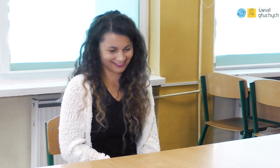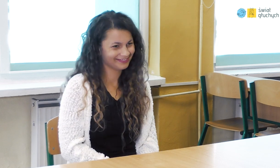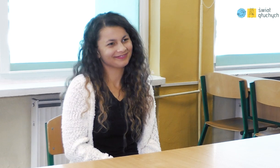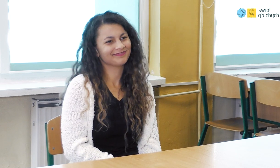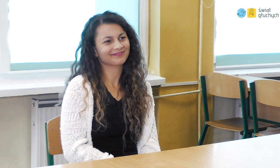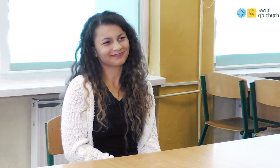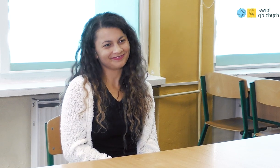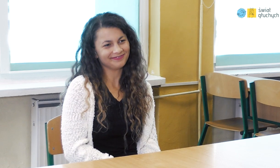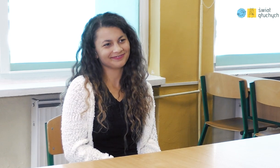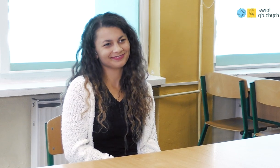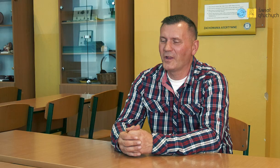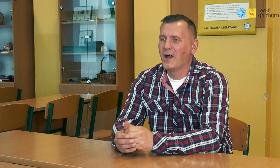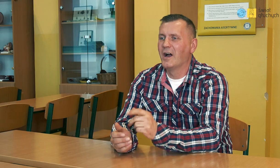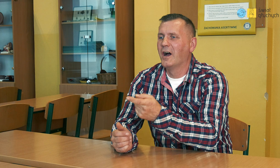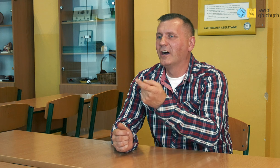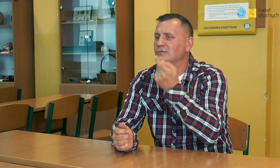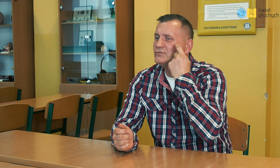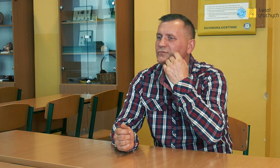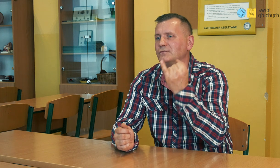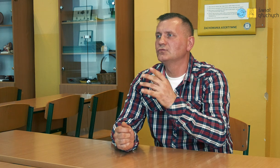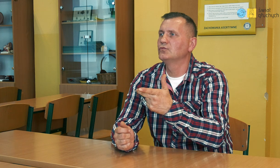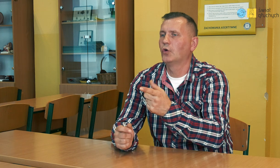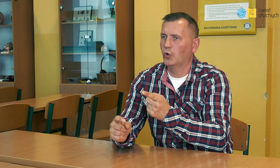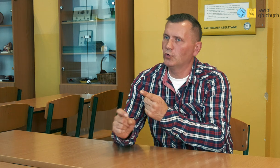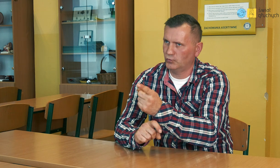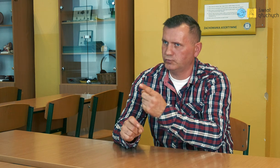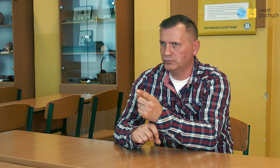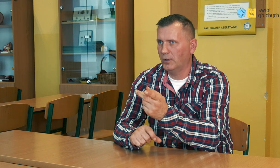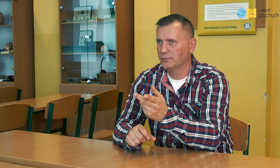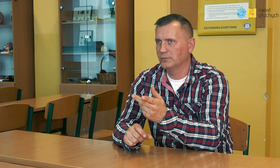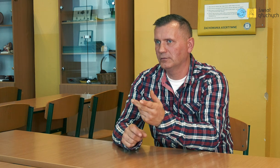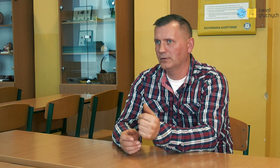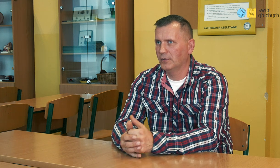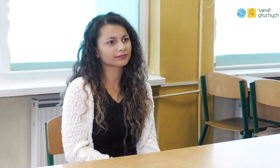Czy często osoby słyszące Ci dokuczają?